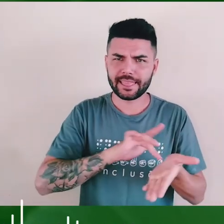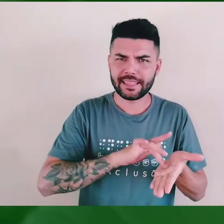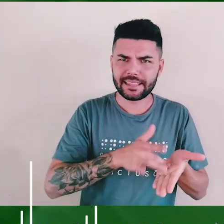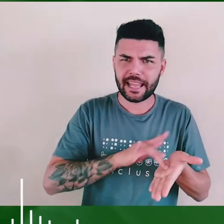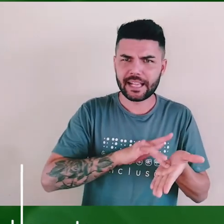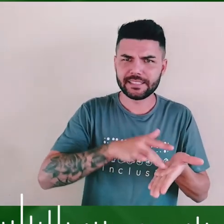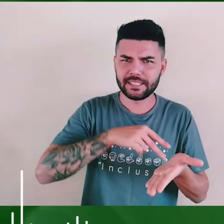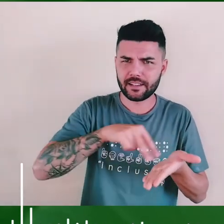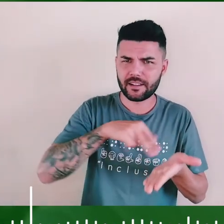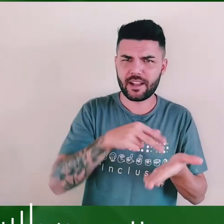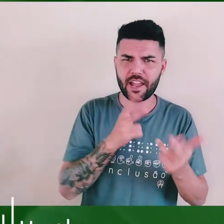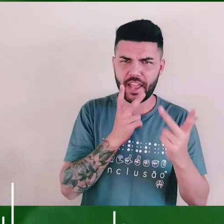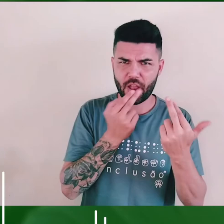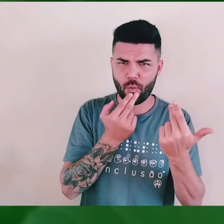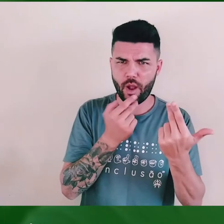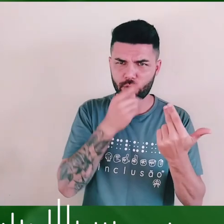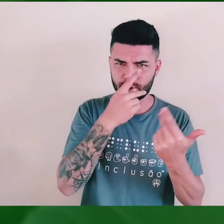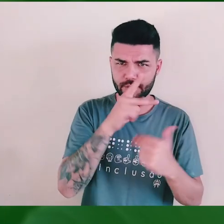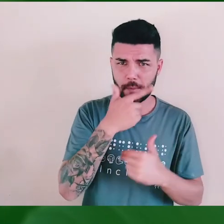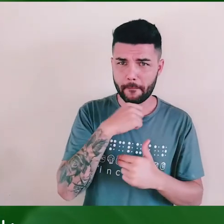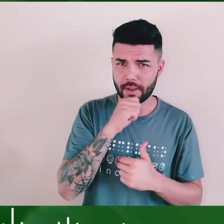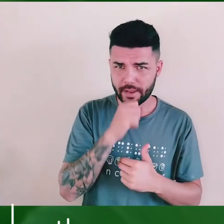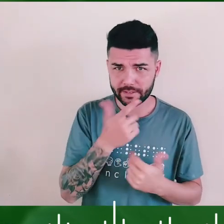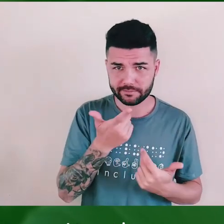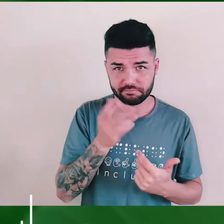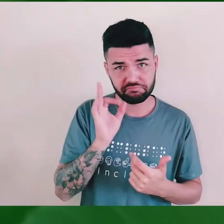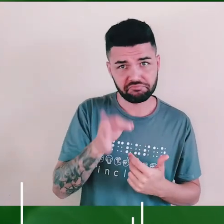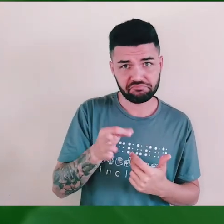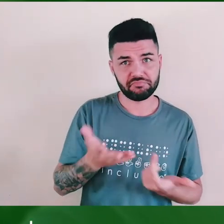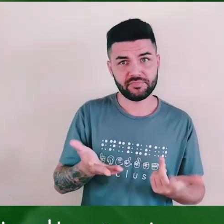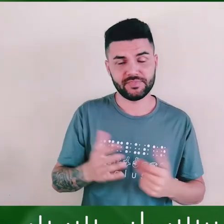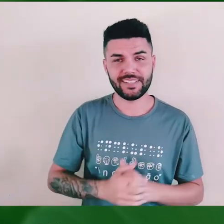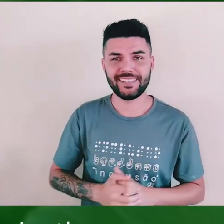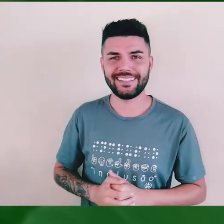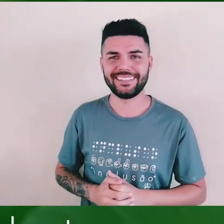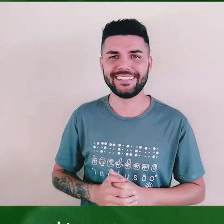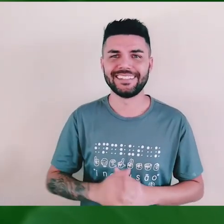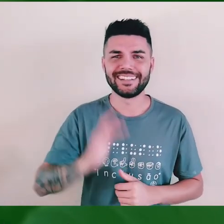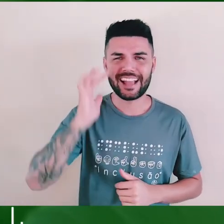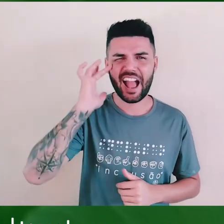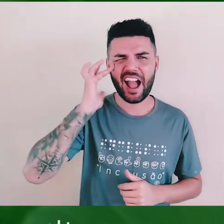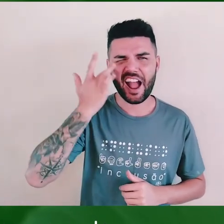Pedro: Nossa senhora, eu acho que um pouco pior cara, porque meu pai quando ele foi pra